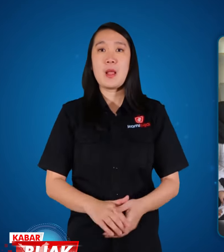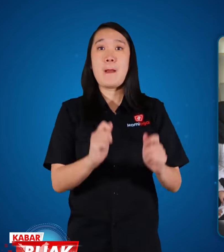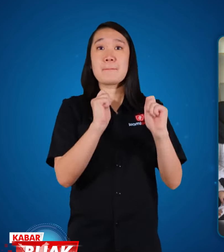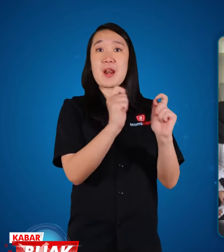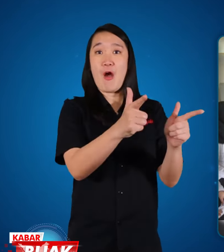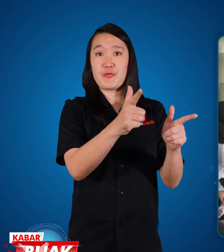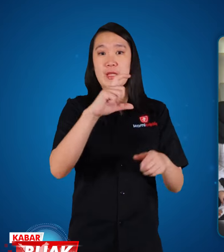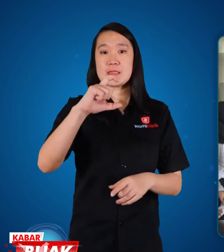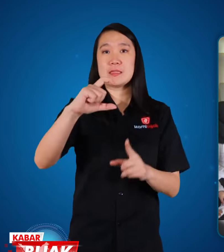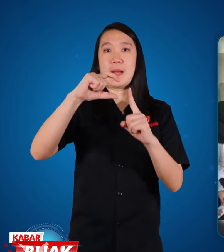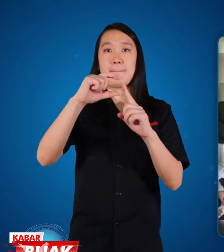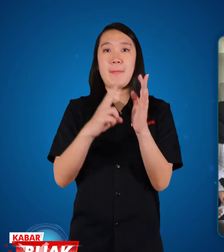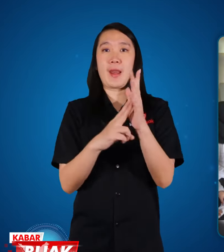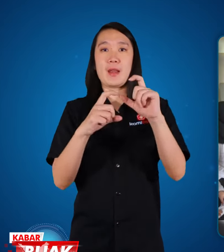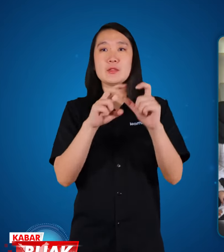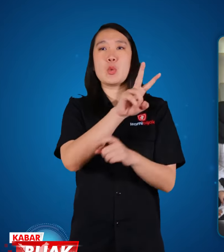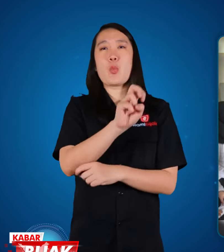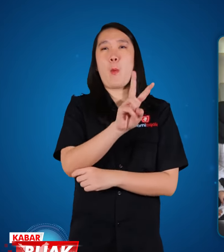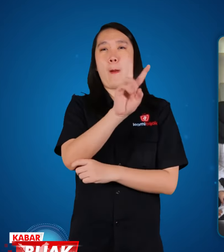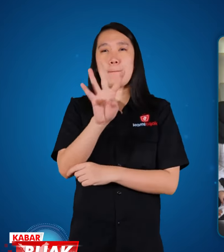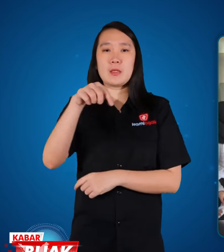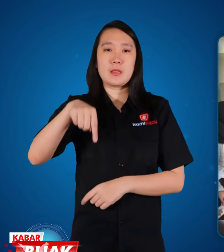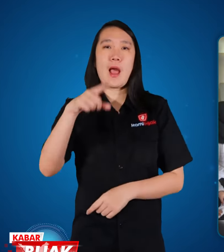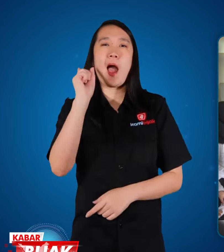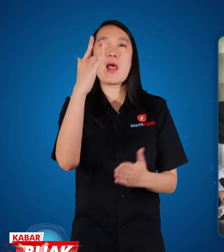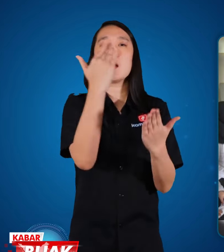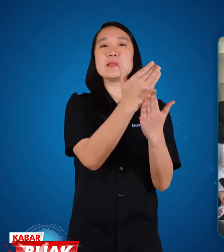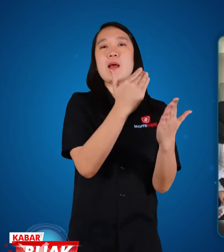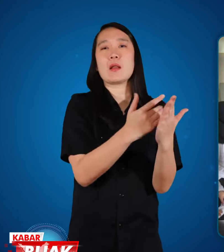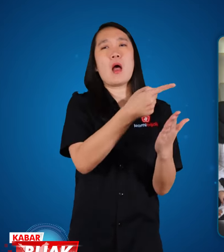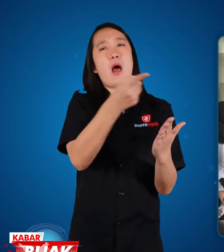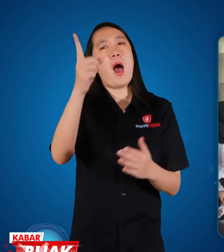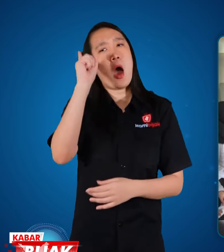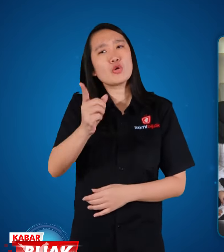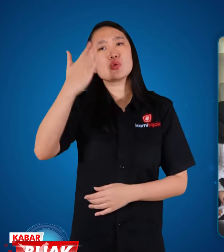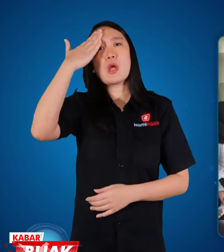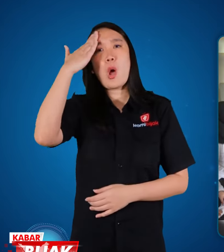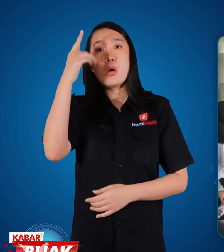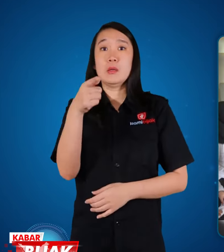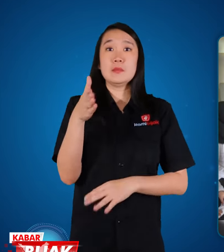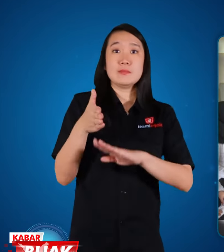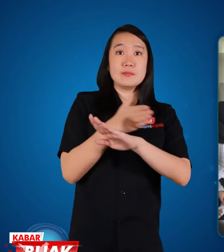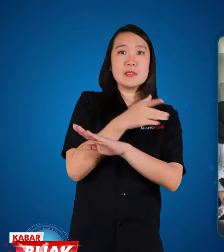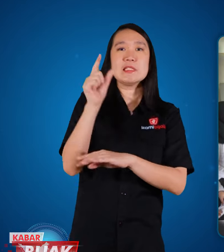Pedaftaran CPNS 2024 ini ada sejumlah persyaratan yang harus kamu ketahui dan penuhi,